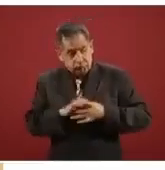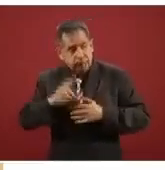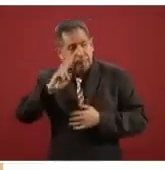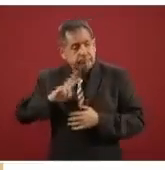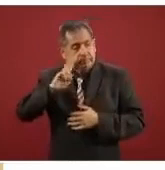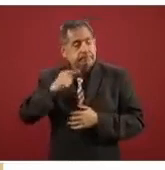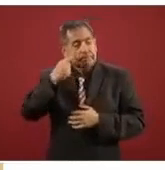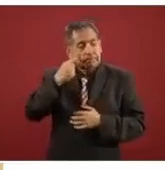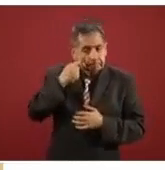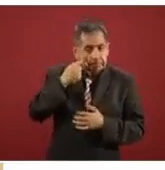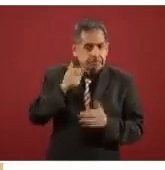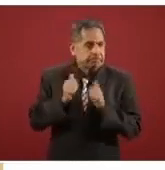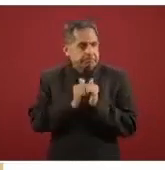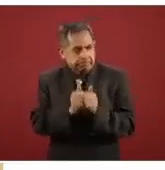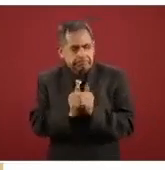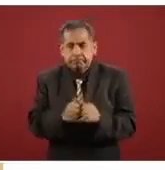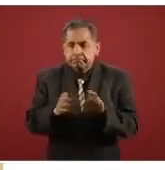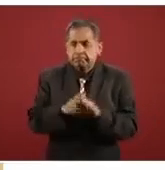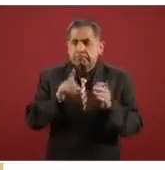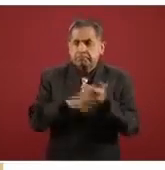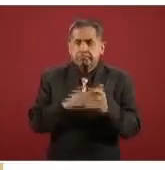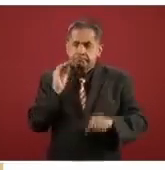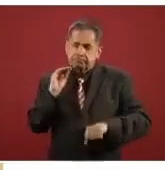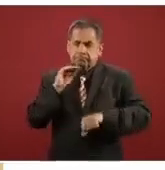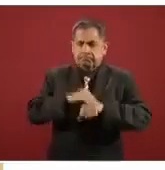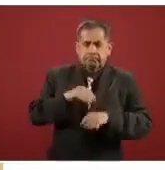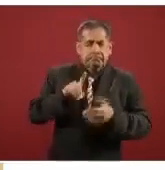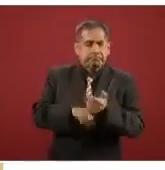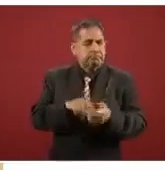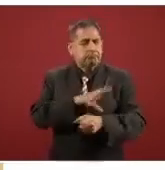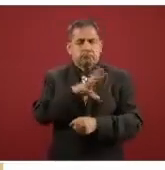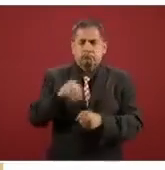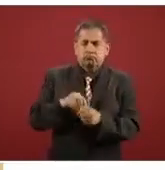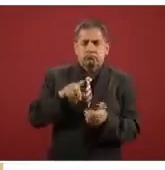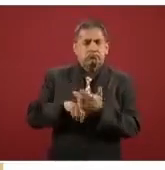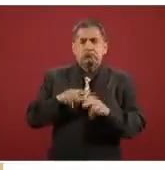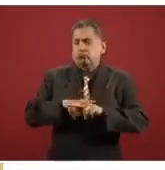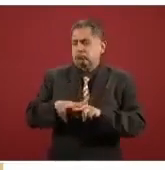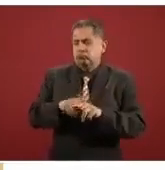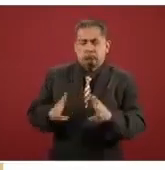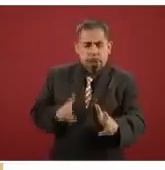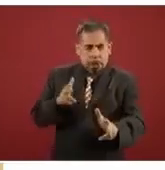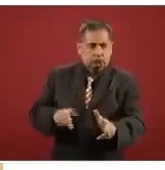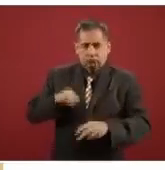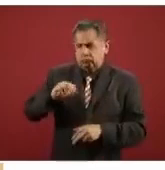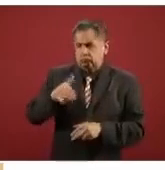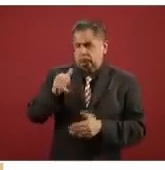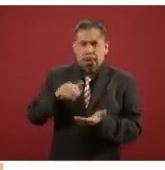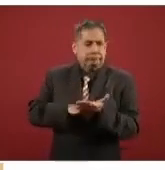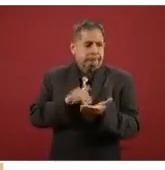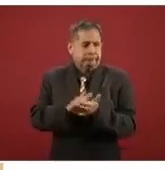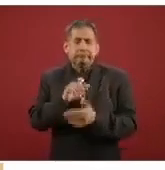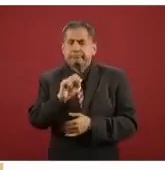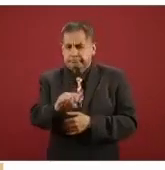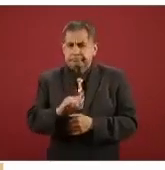acompañar el proceso de implementación del Tren Maya y en particular mantener este diálogo